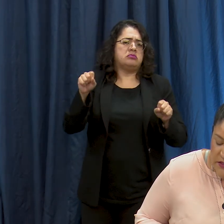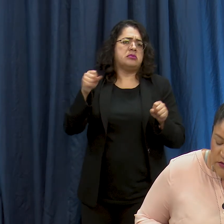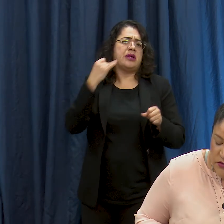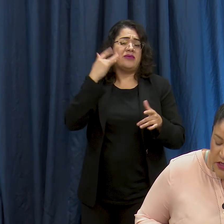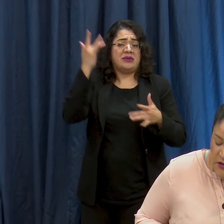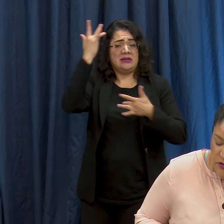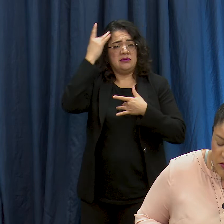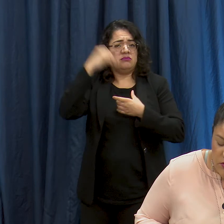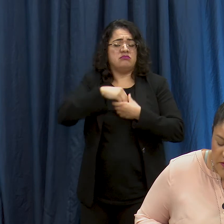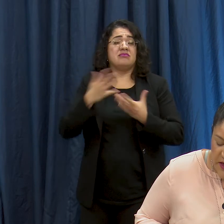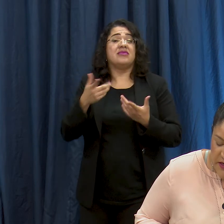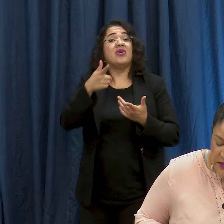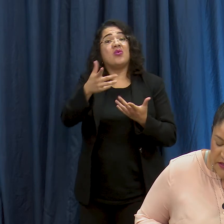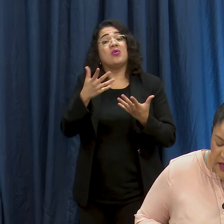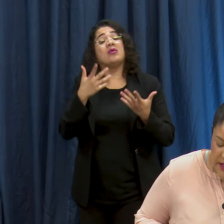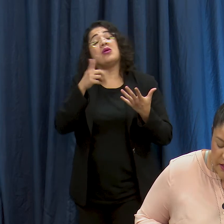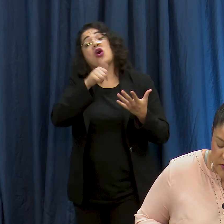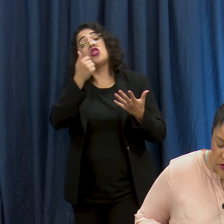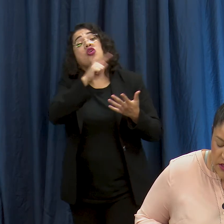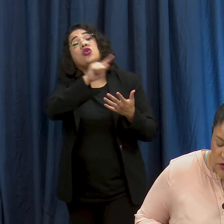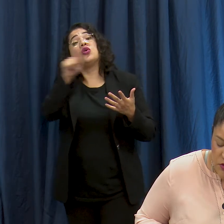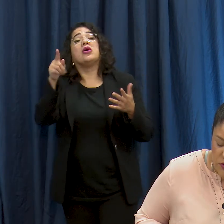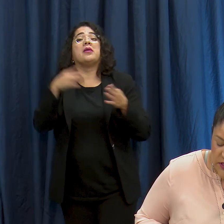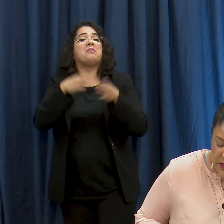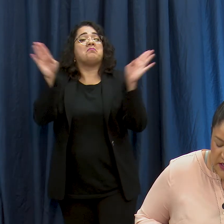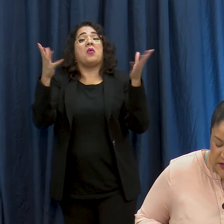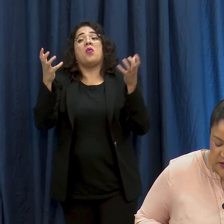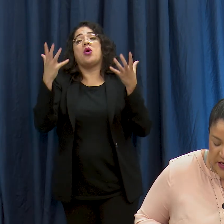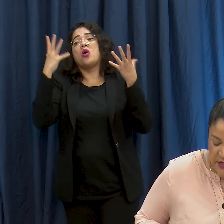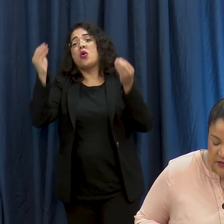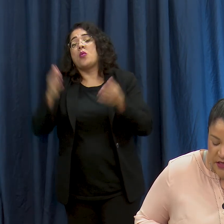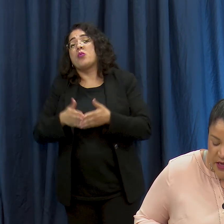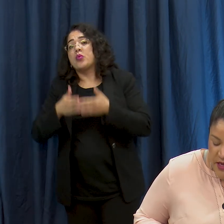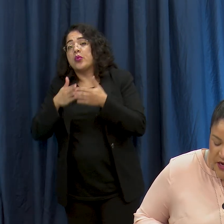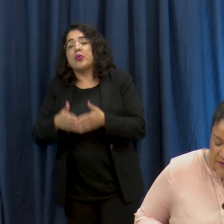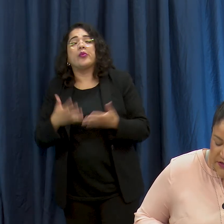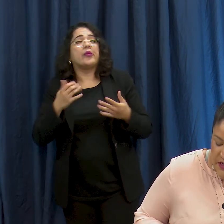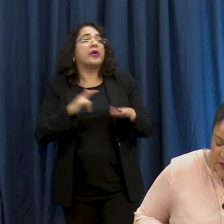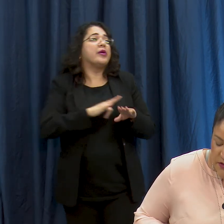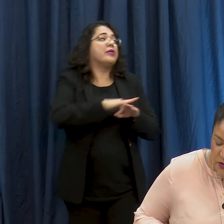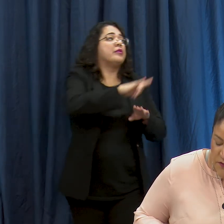de crucero los viajes a Aereo's que no se an essencial s la vez a las manos con